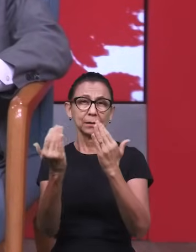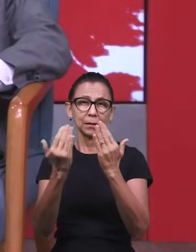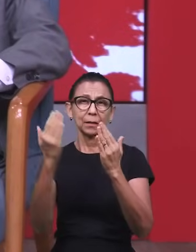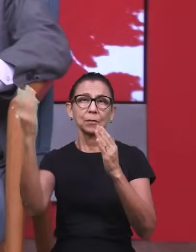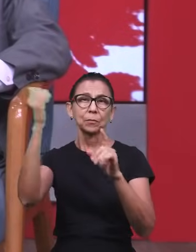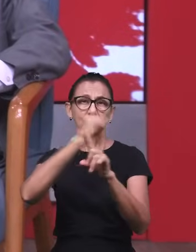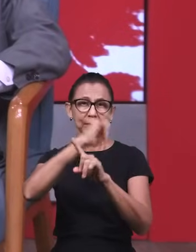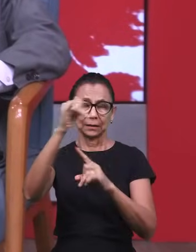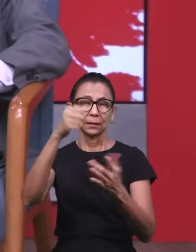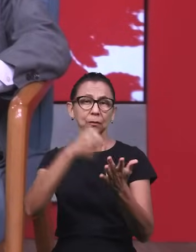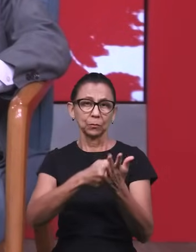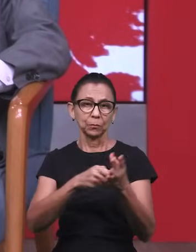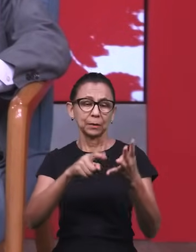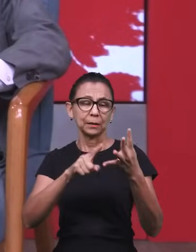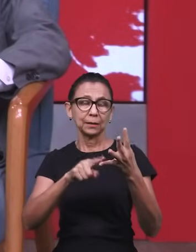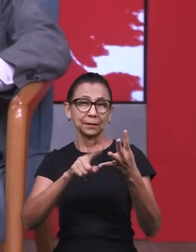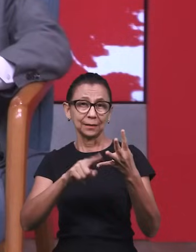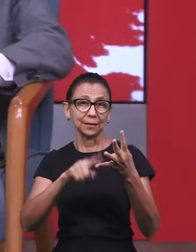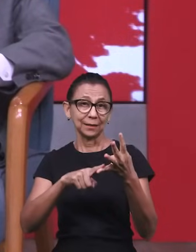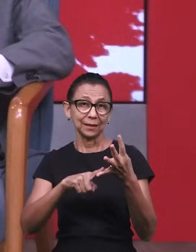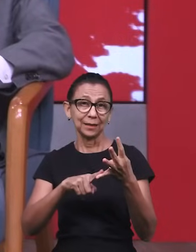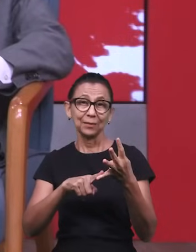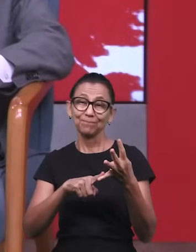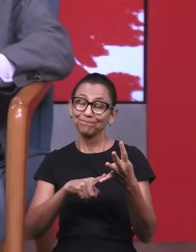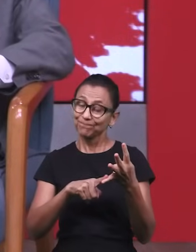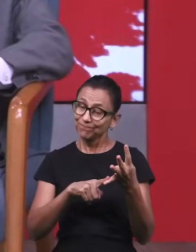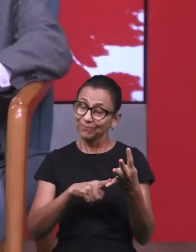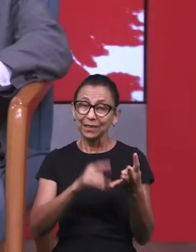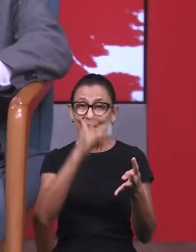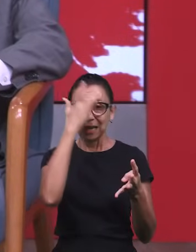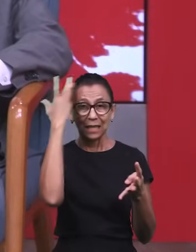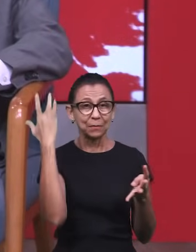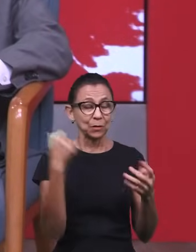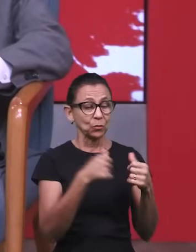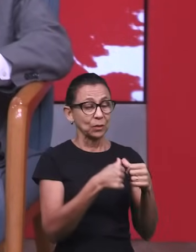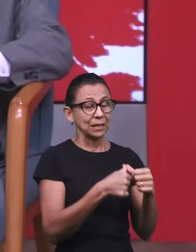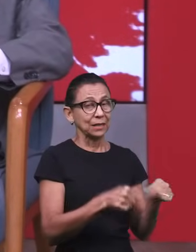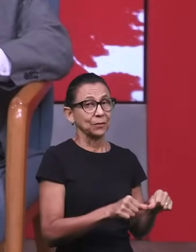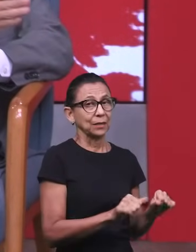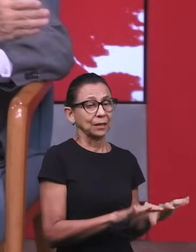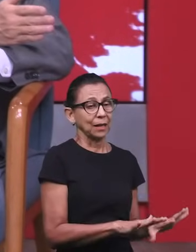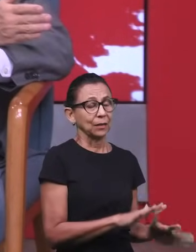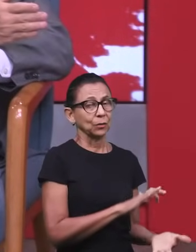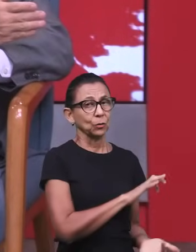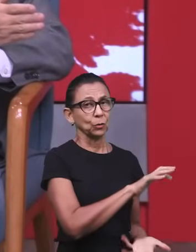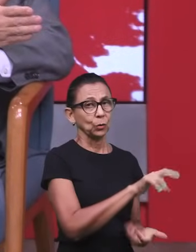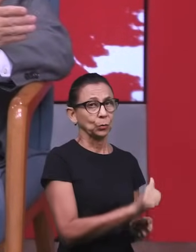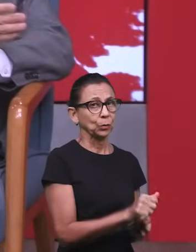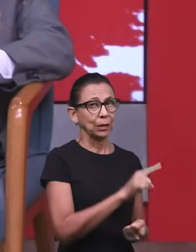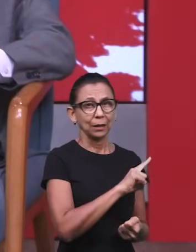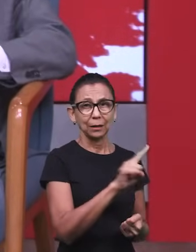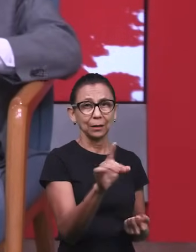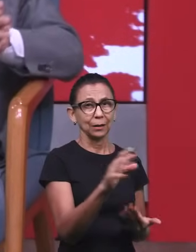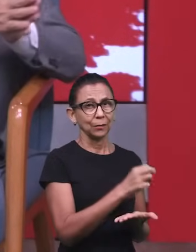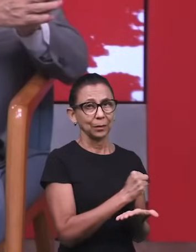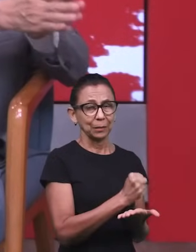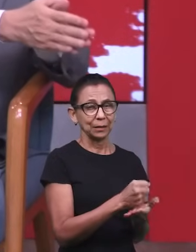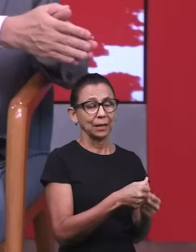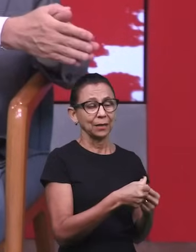causa dos três últimos anjos que vão trocar nós estamos vivendo o princípio de Dores então a a a